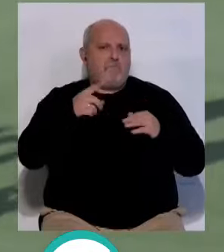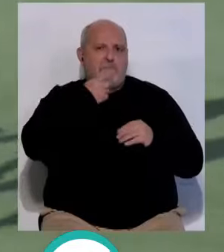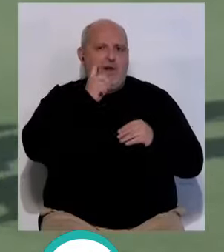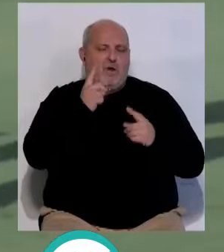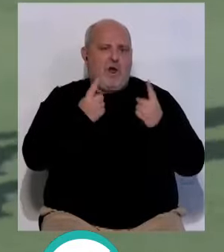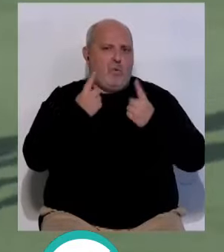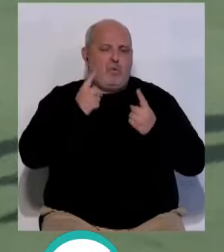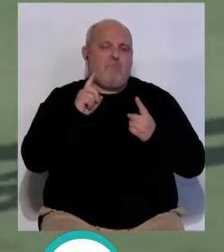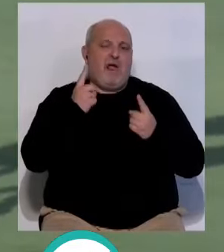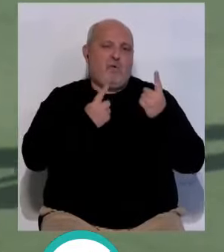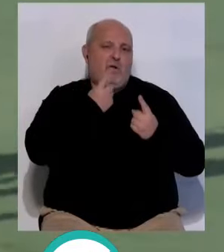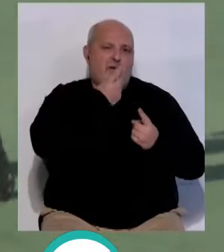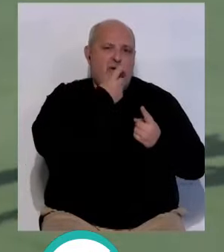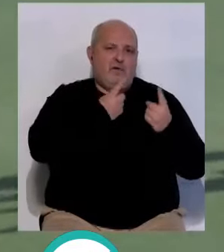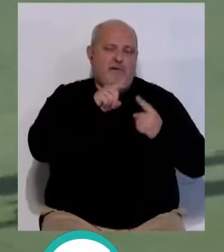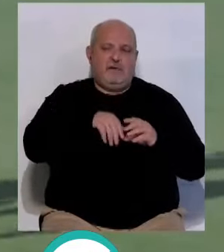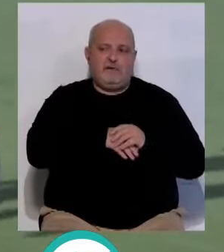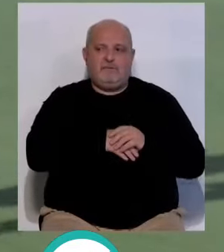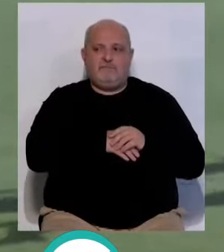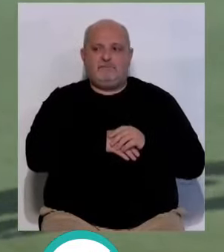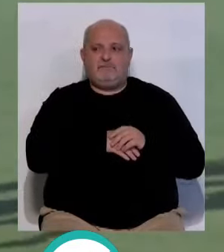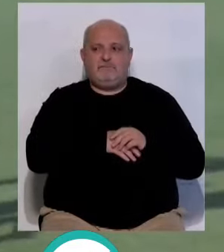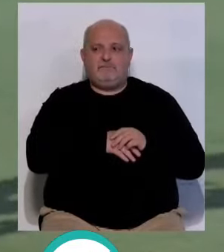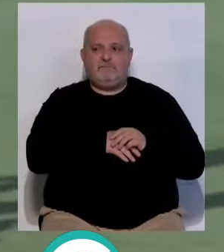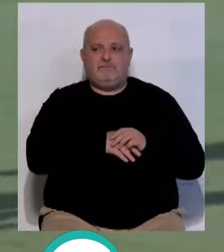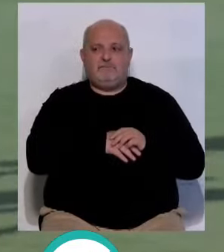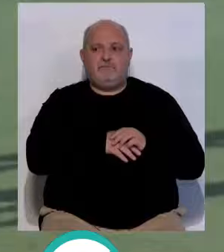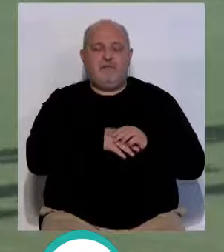si es verdad que ha cometido errores muy gros Gro muy muy grosero Entonces yo creo que un jugador